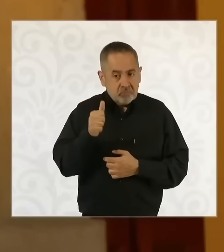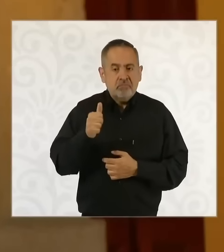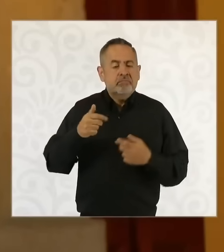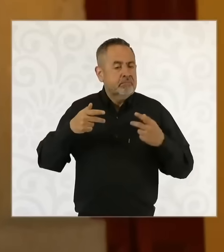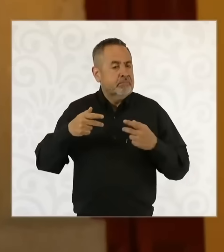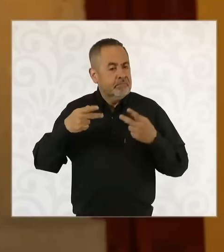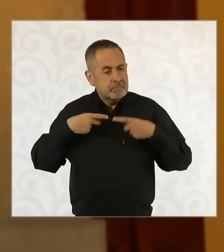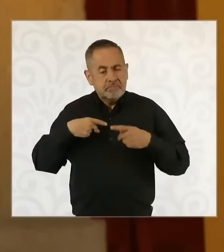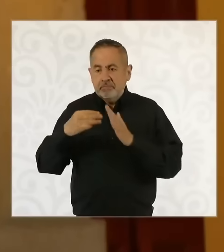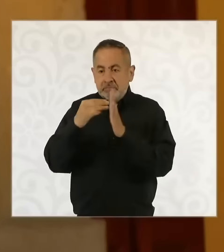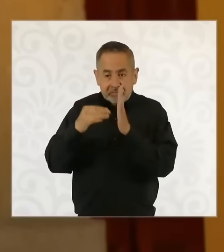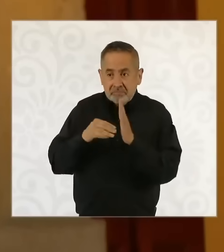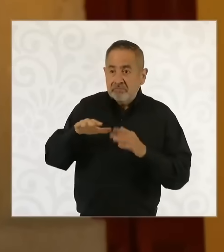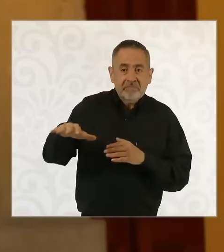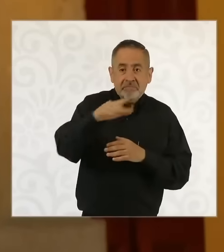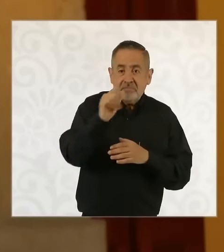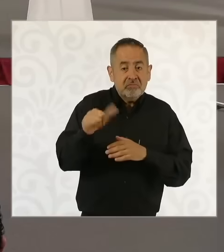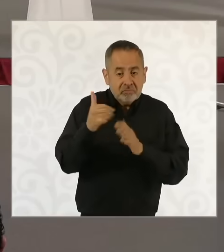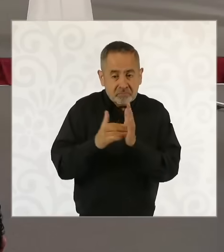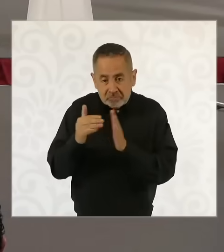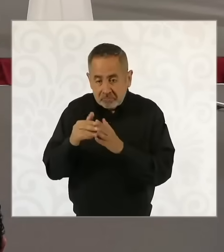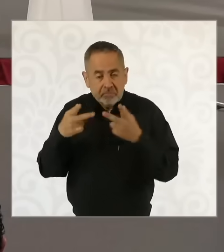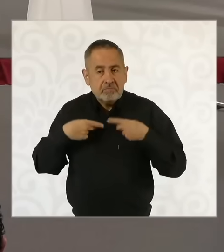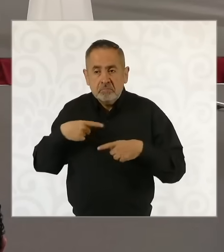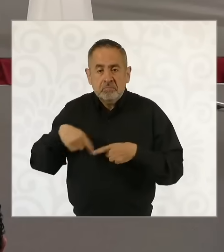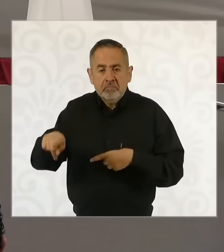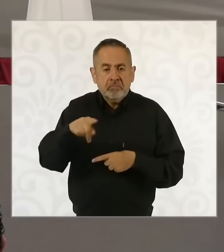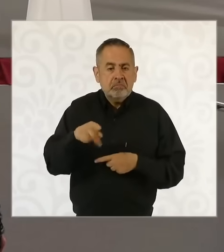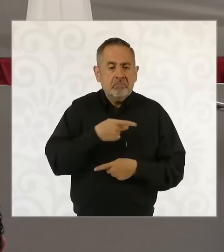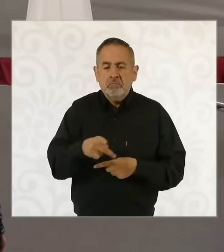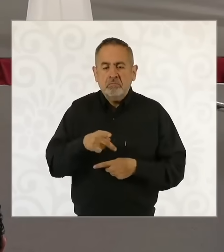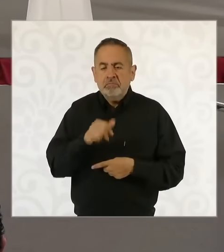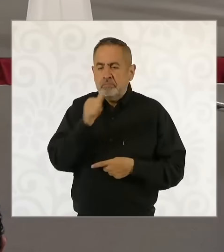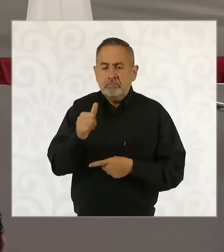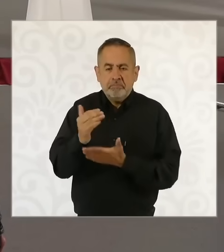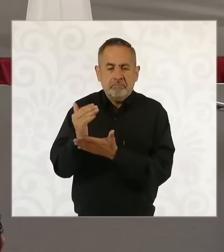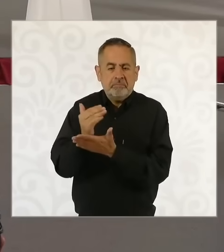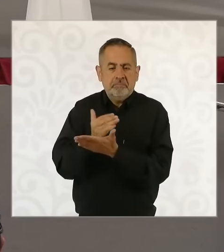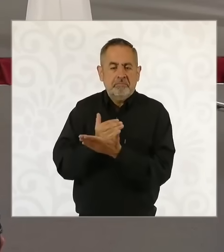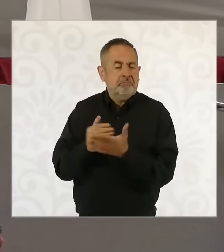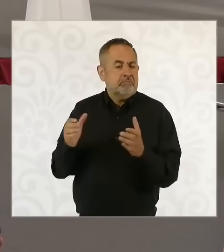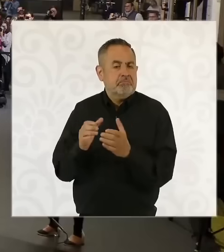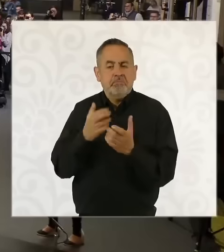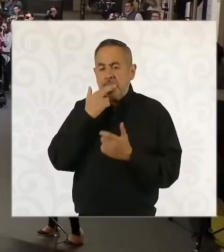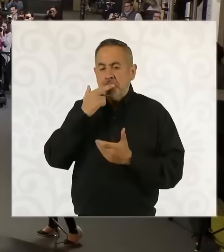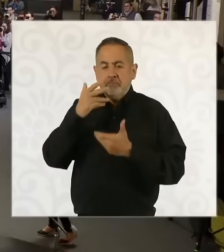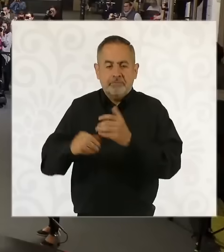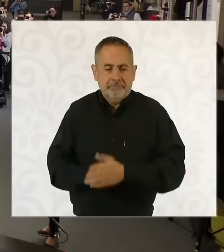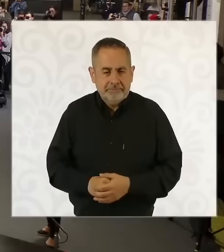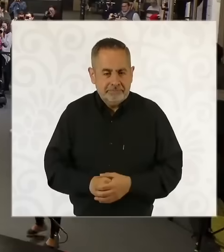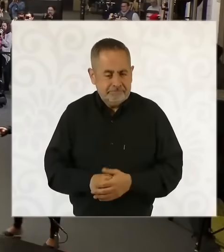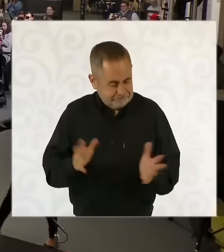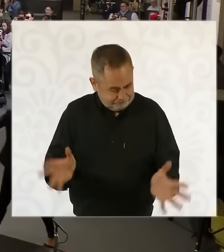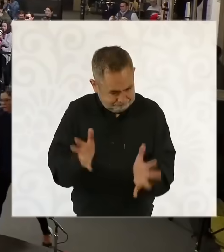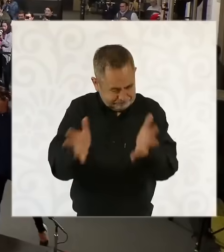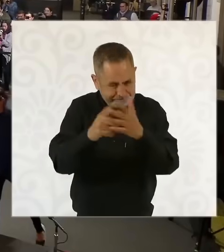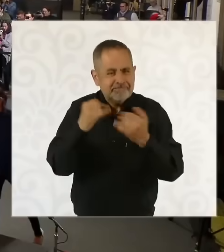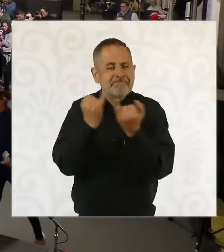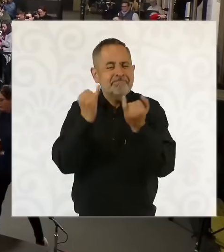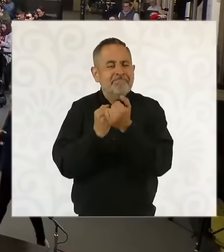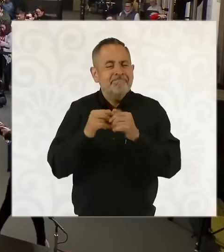dicho por Banco Mundial ahora sí eso es para levantar el ánimo ánimo como diría Pancho [Música]